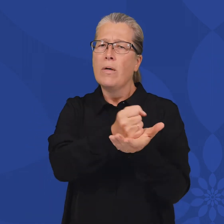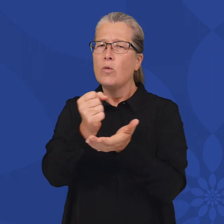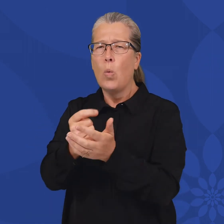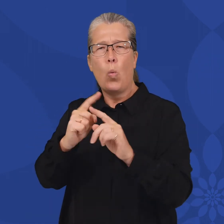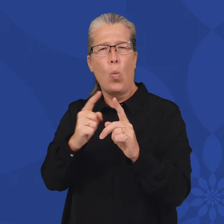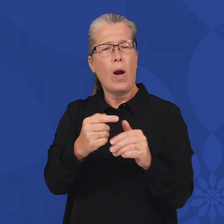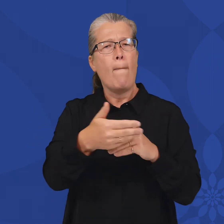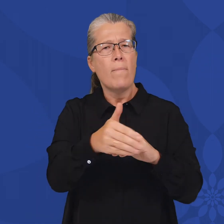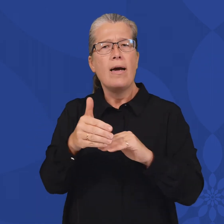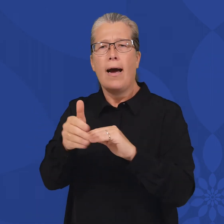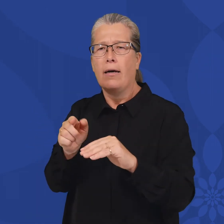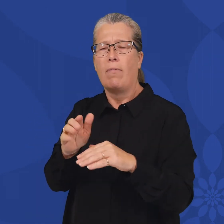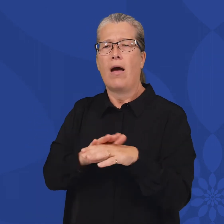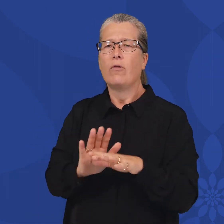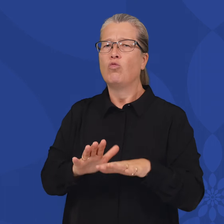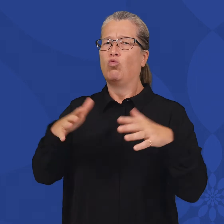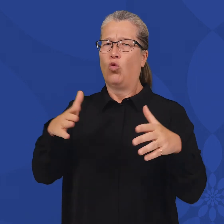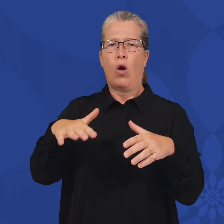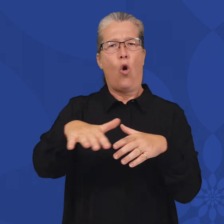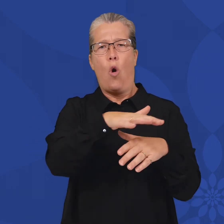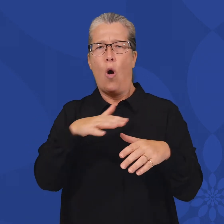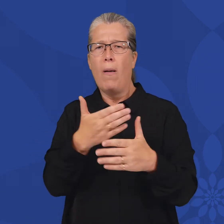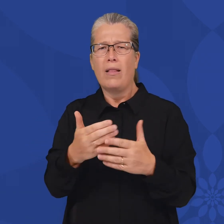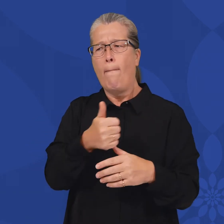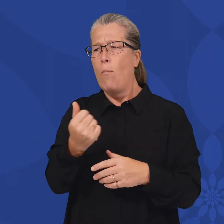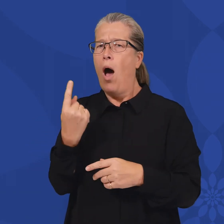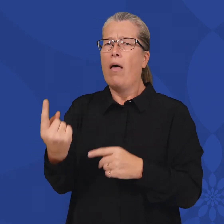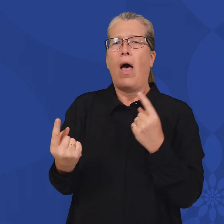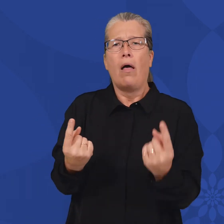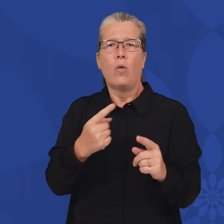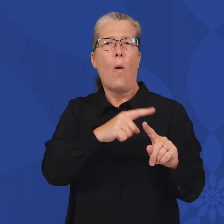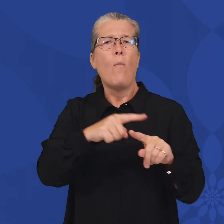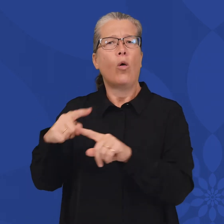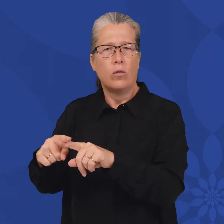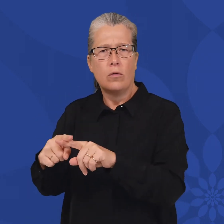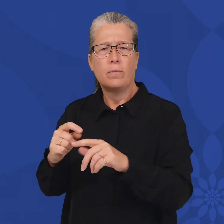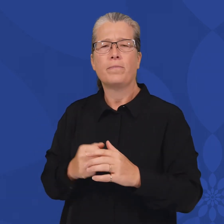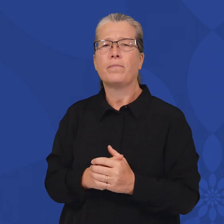beslut om begränsningar som gäller större områden än enskilda kommuner.